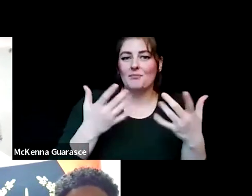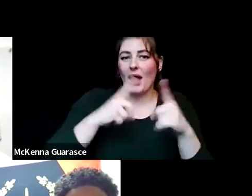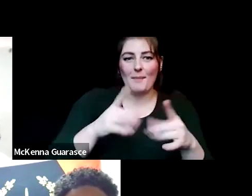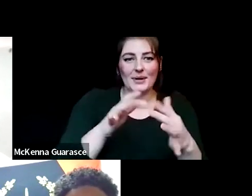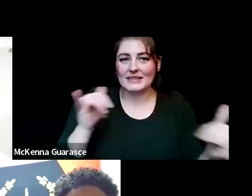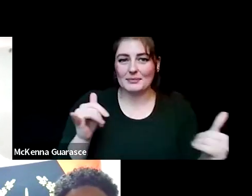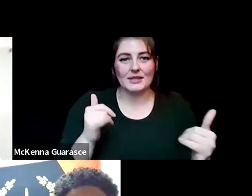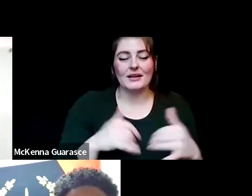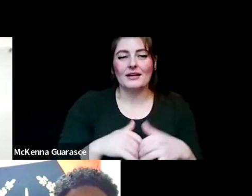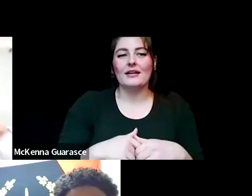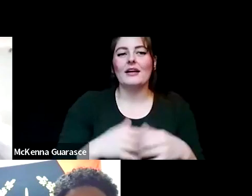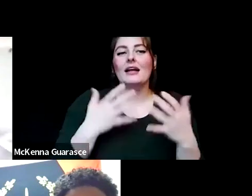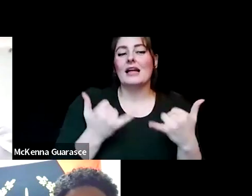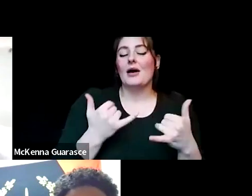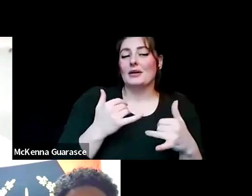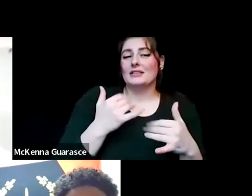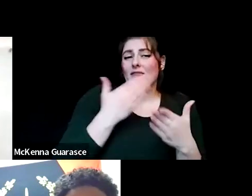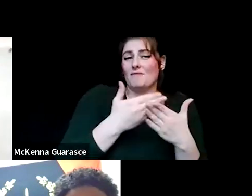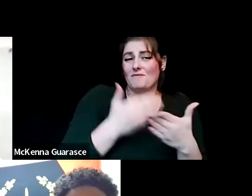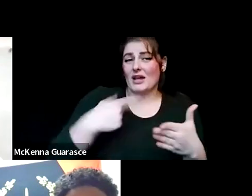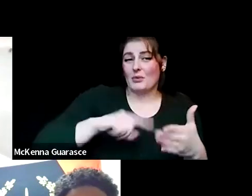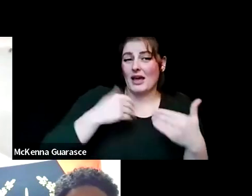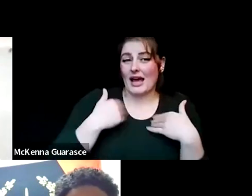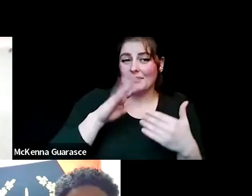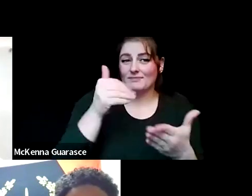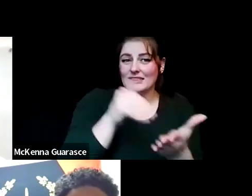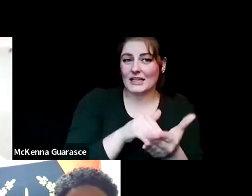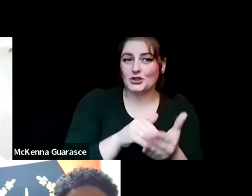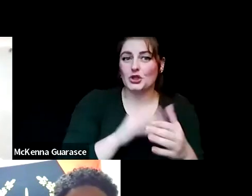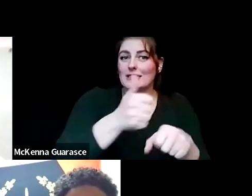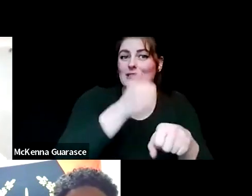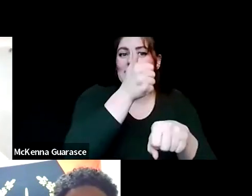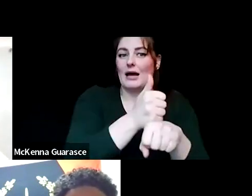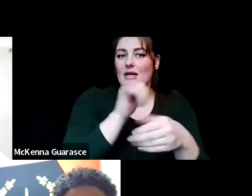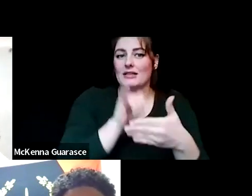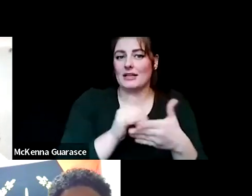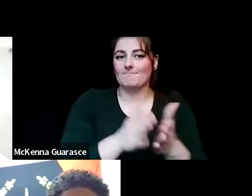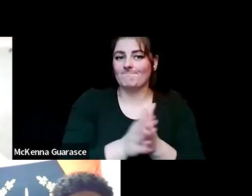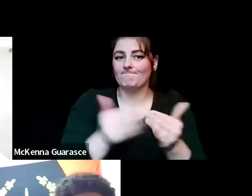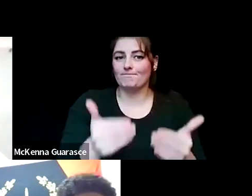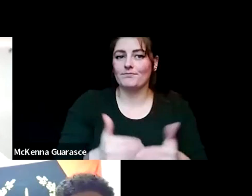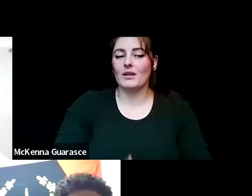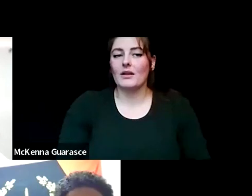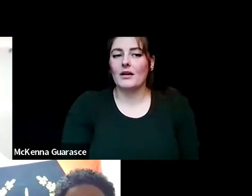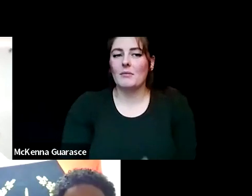El hecho de que teníamos un centro establecido como una iniciativa un año, un año y medio